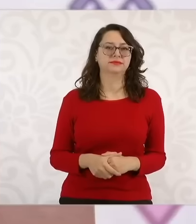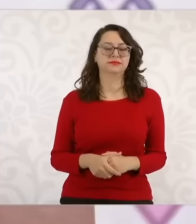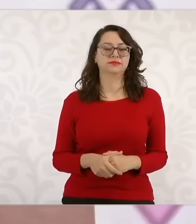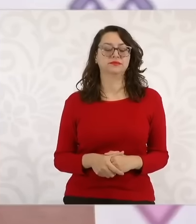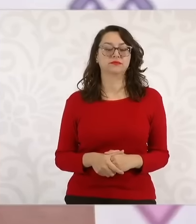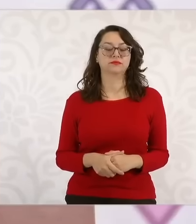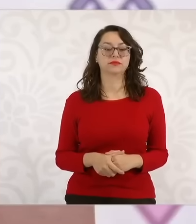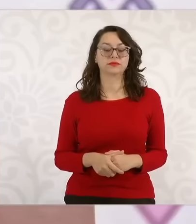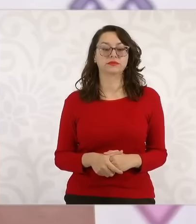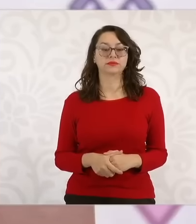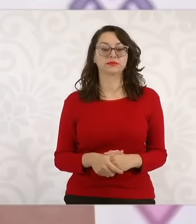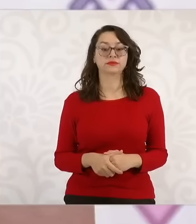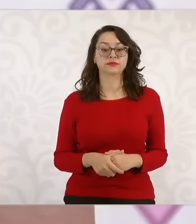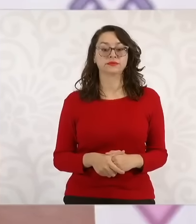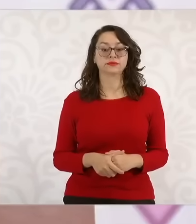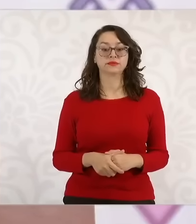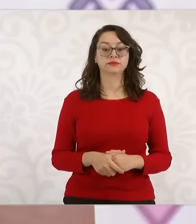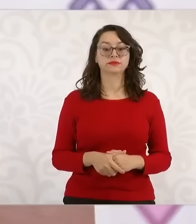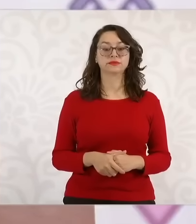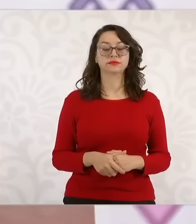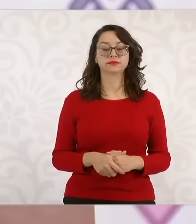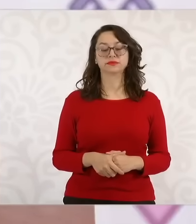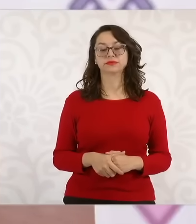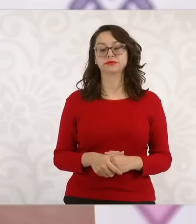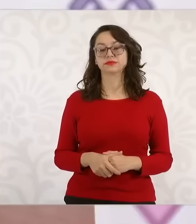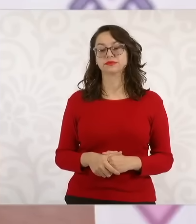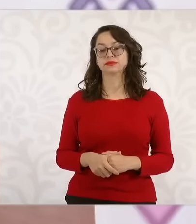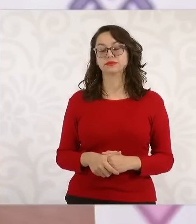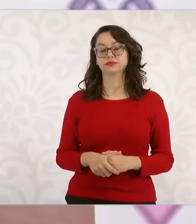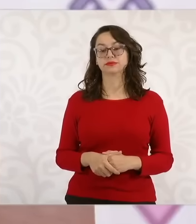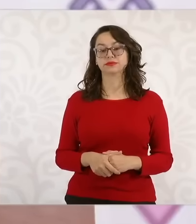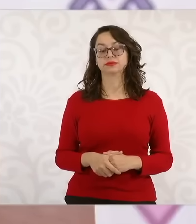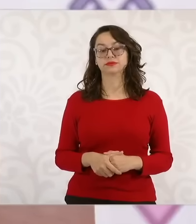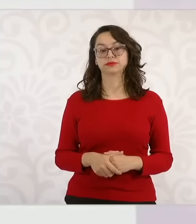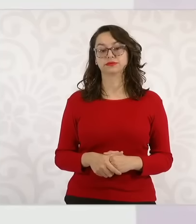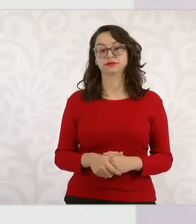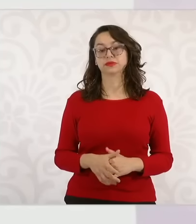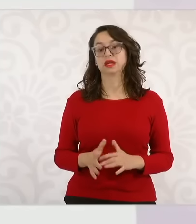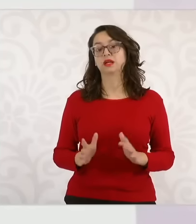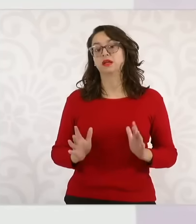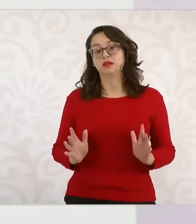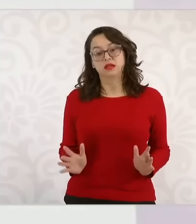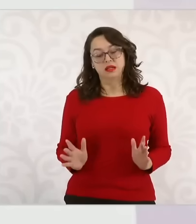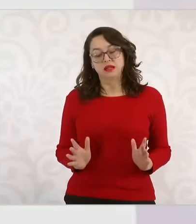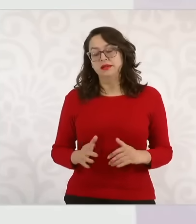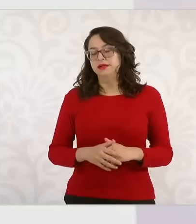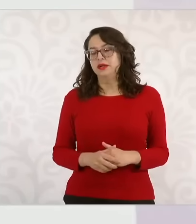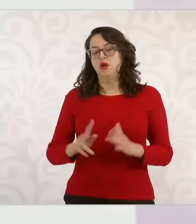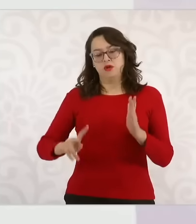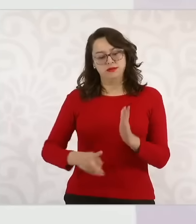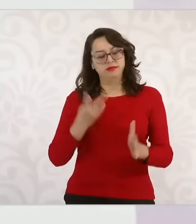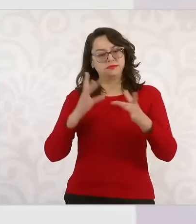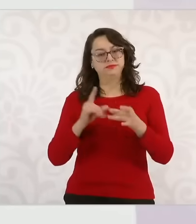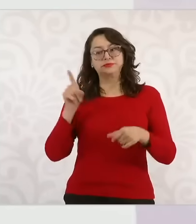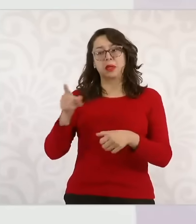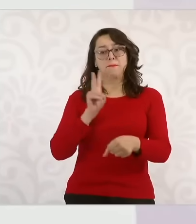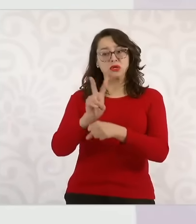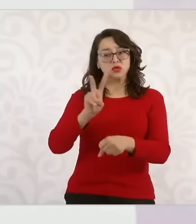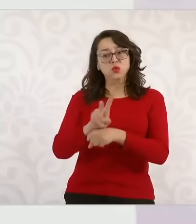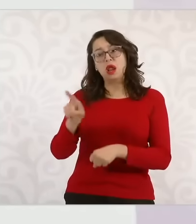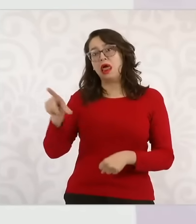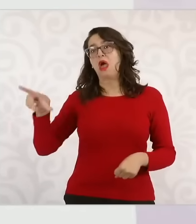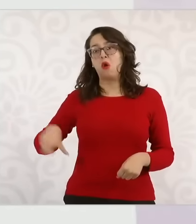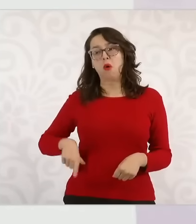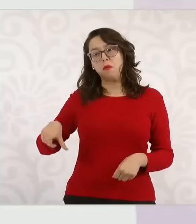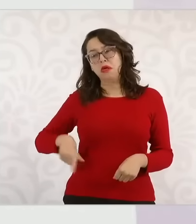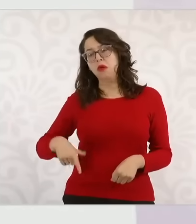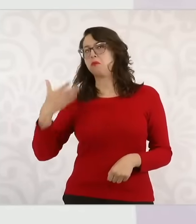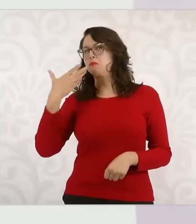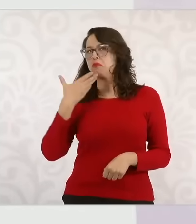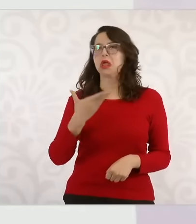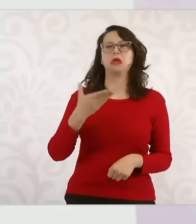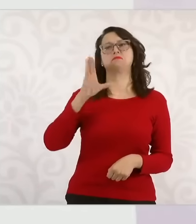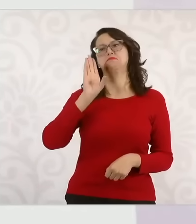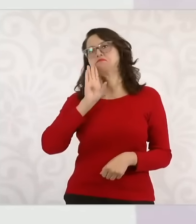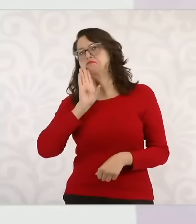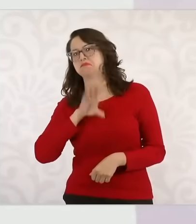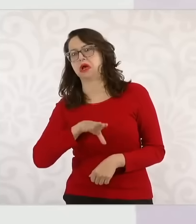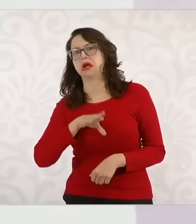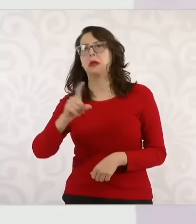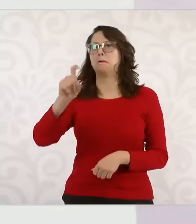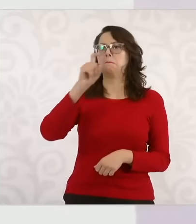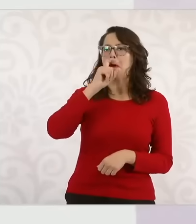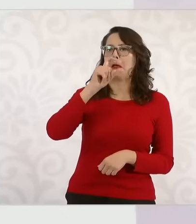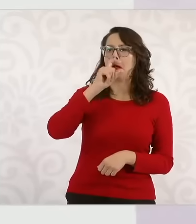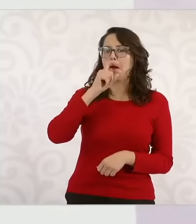Más allá, repito, de la opinión que se tenga del gobierno de Venezuela, de Maduro.